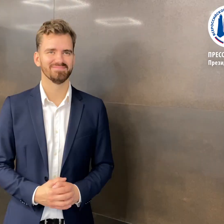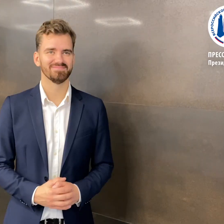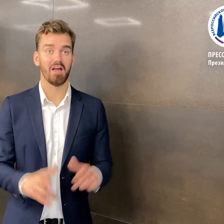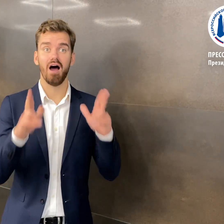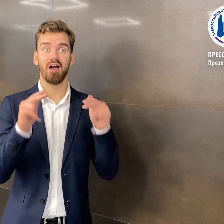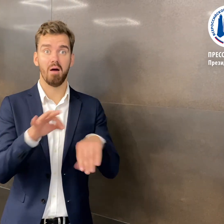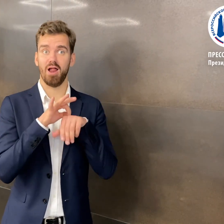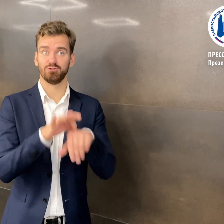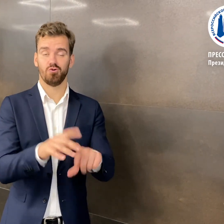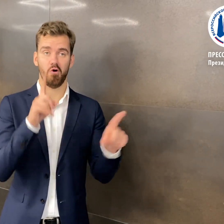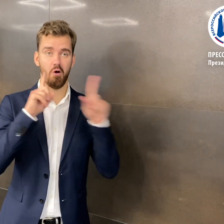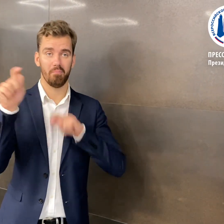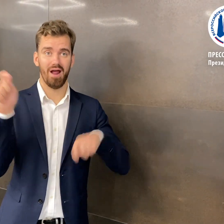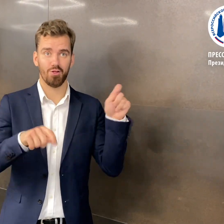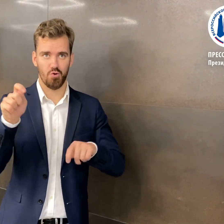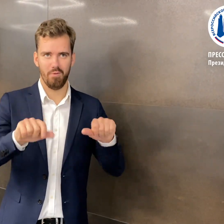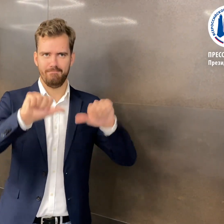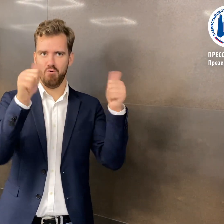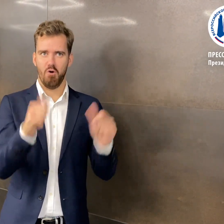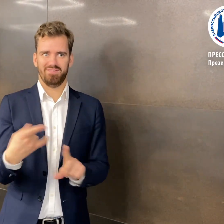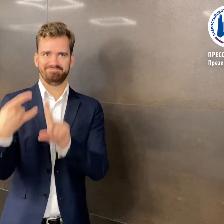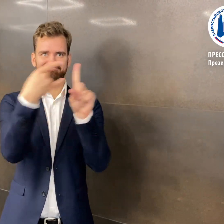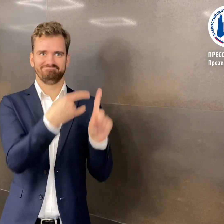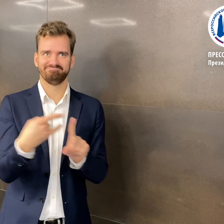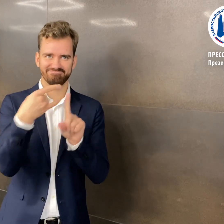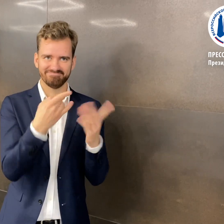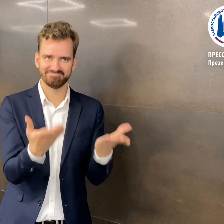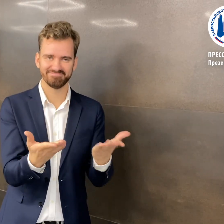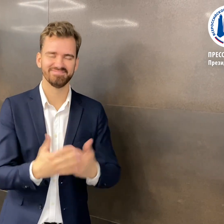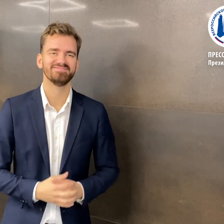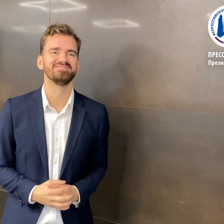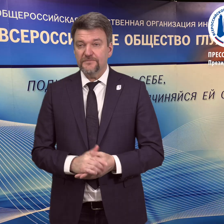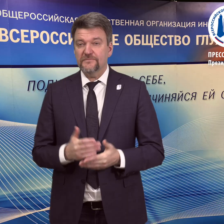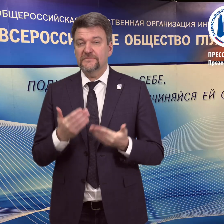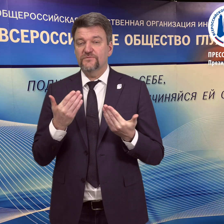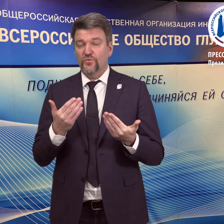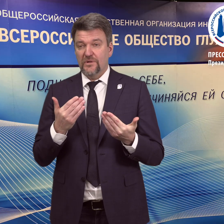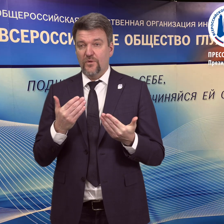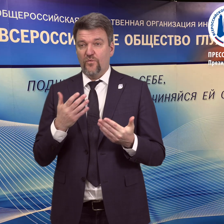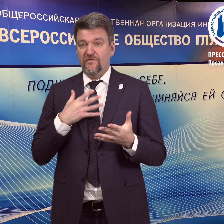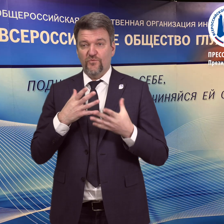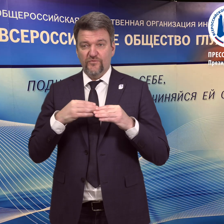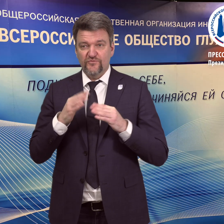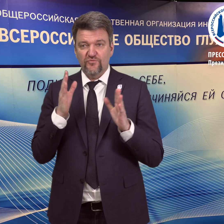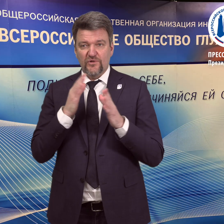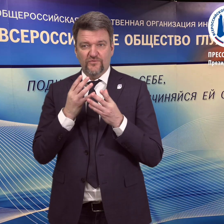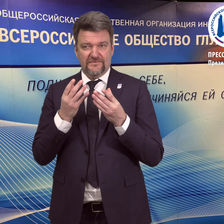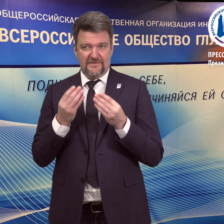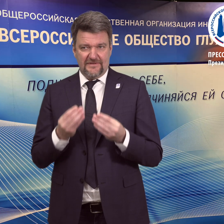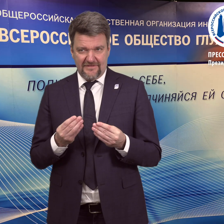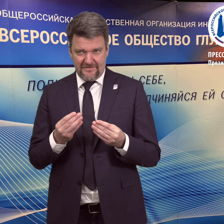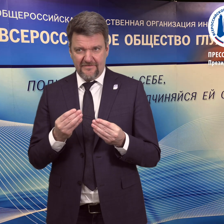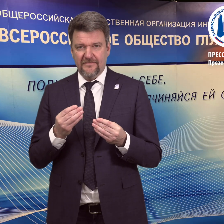Как прошёл пленум в дистанционном форме? Сегодня в нашем обществе судьбоносный день.